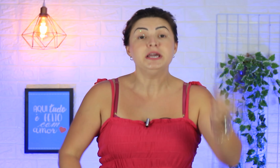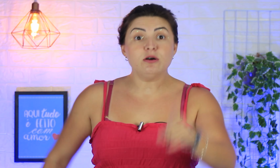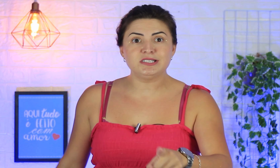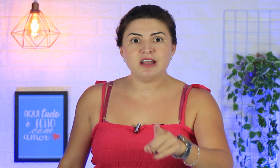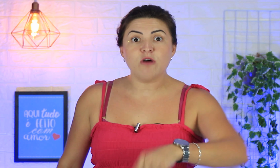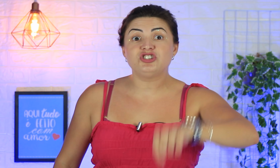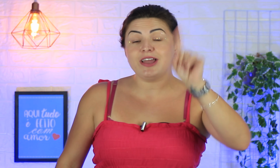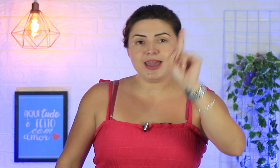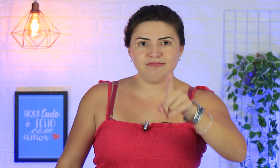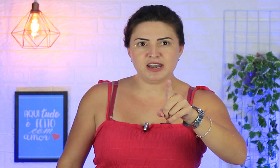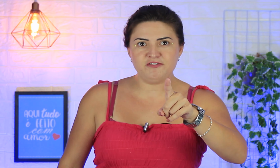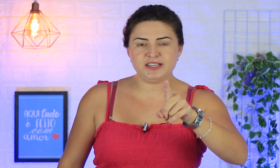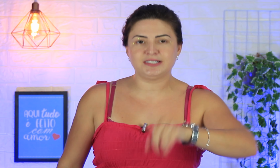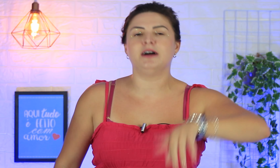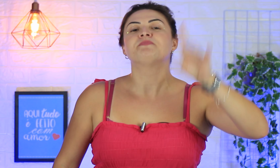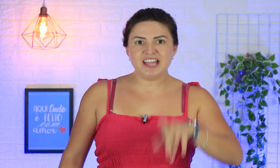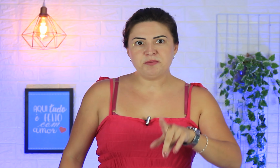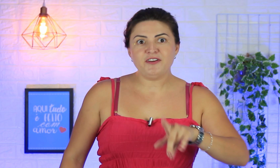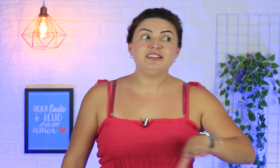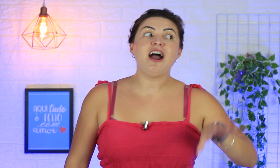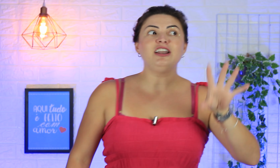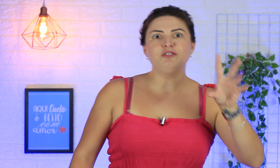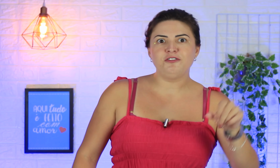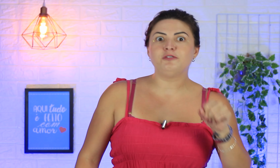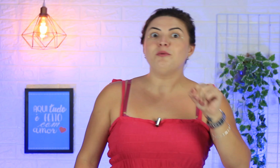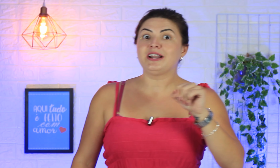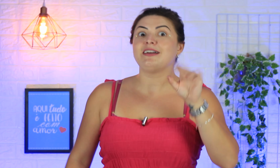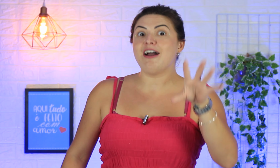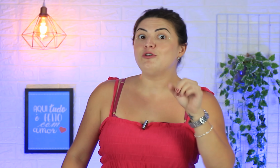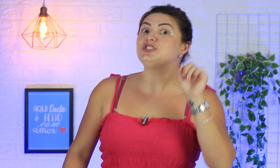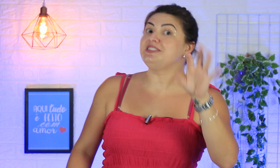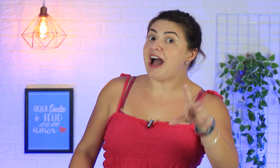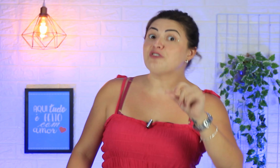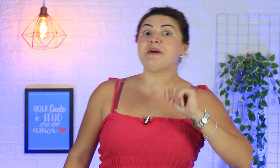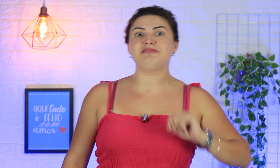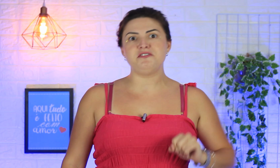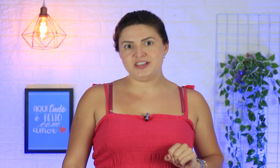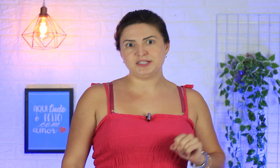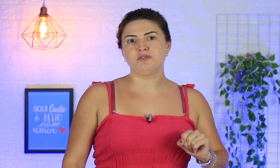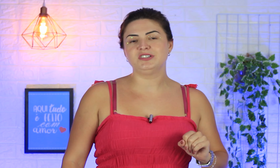que é o sinal de entrevista sempre vai ter al eu vou vou marcar vou dar uma entrevista com